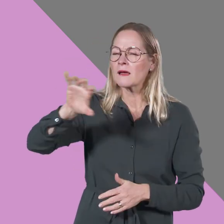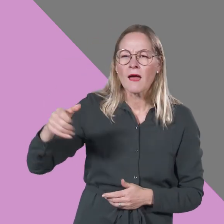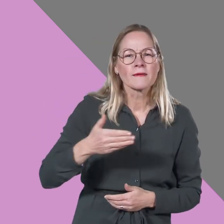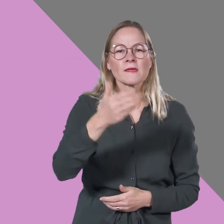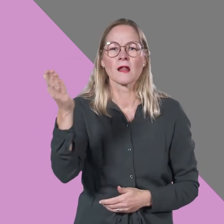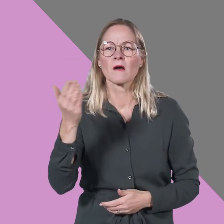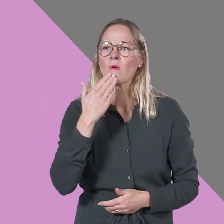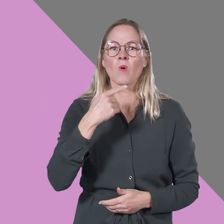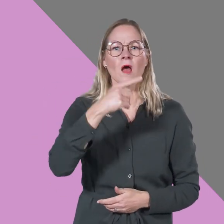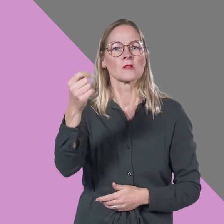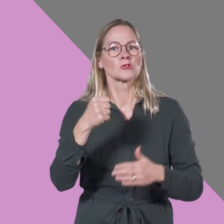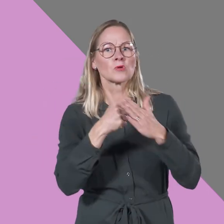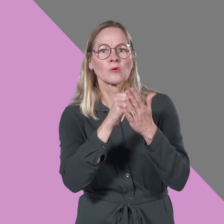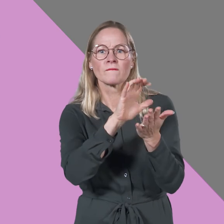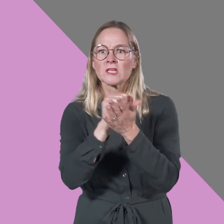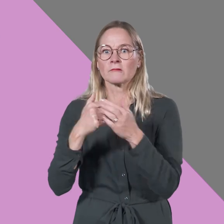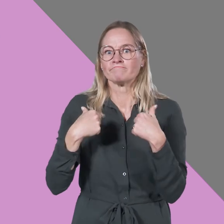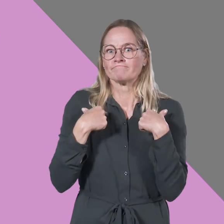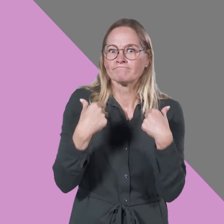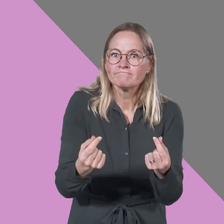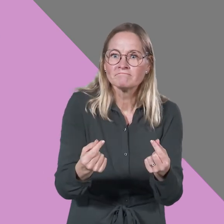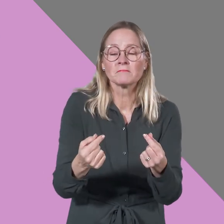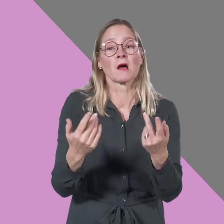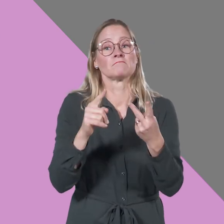tukiviittomista kiinnostuneille henkilöille, -